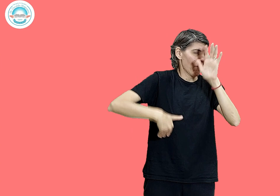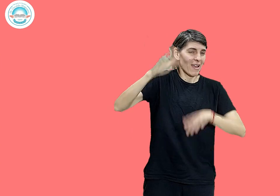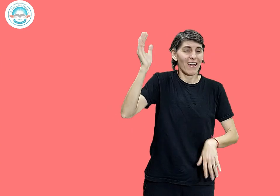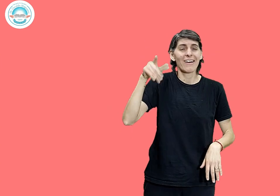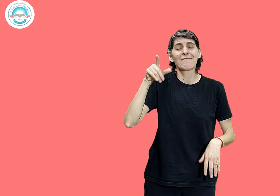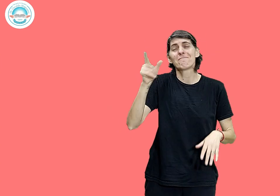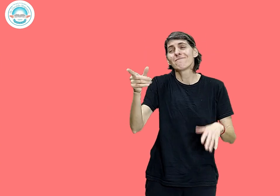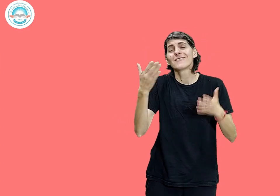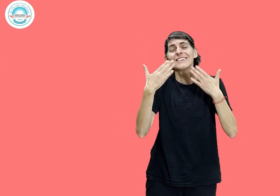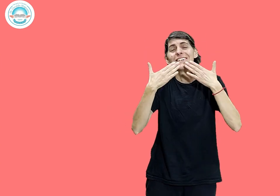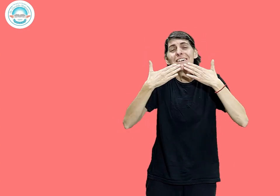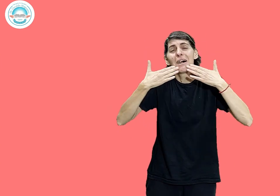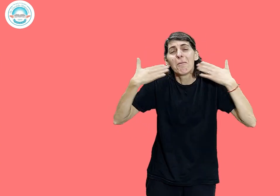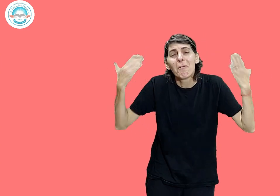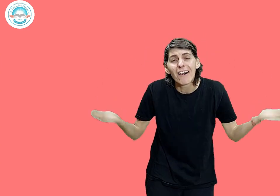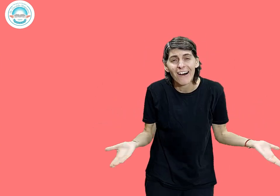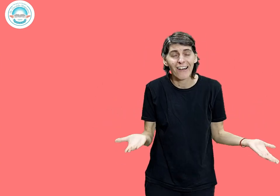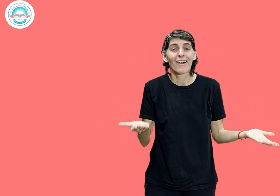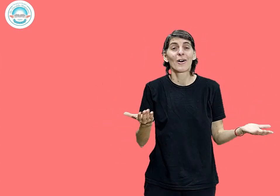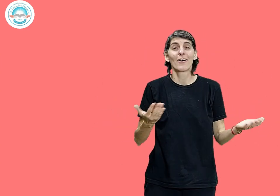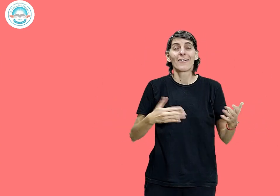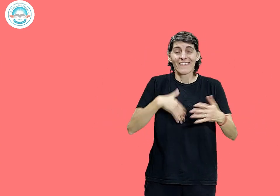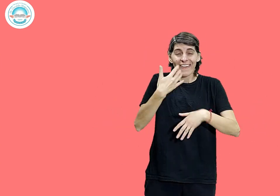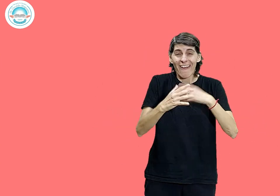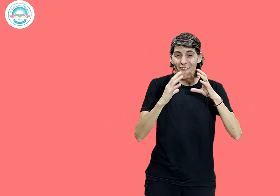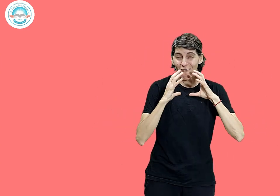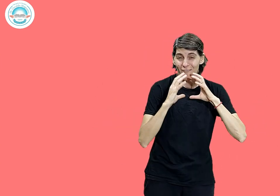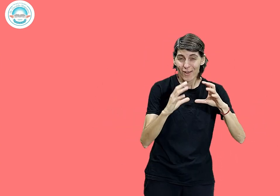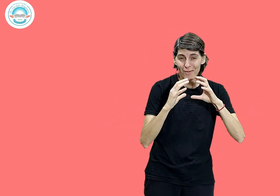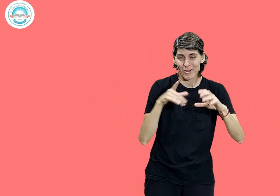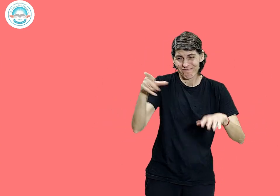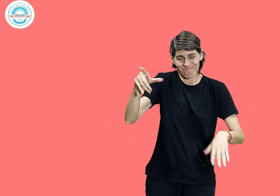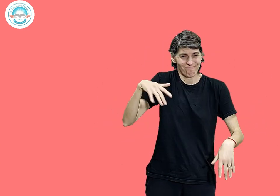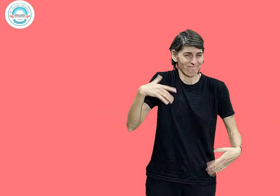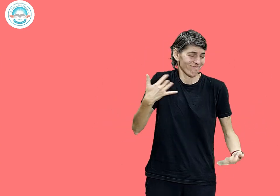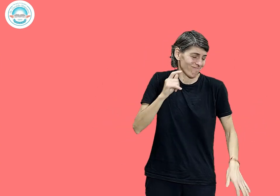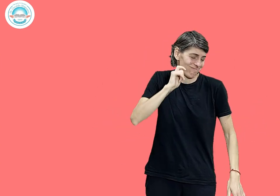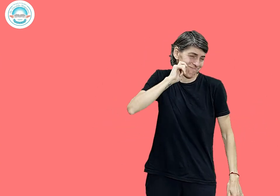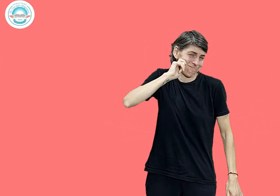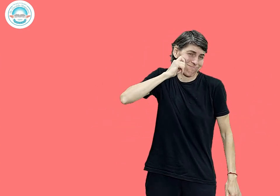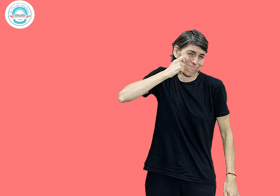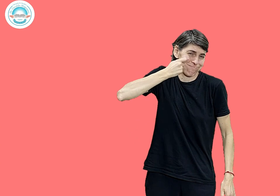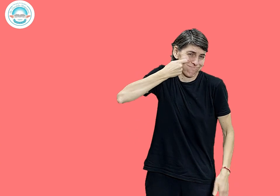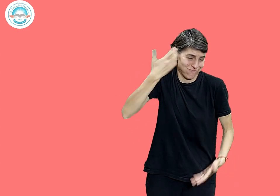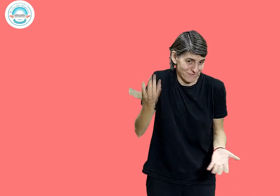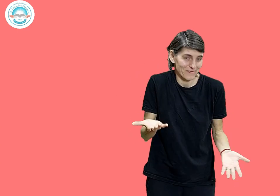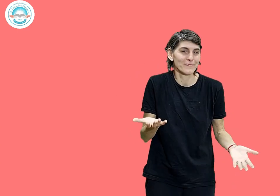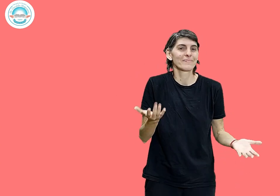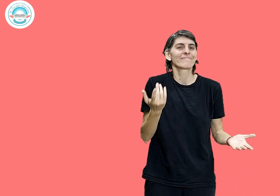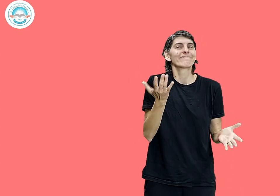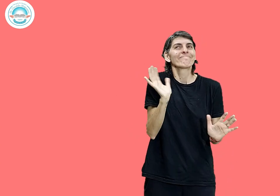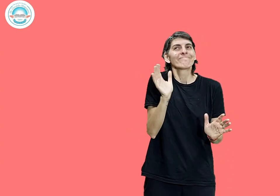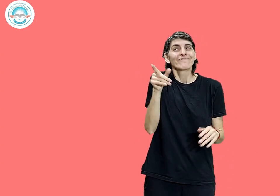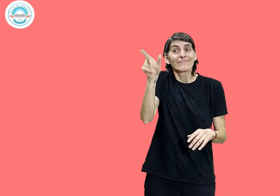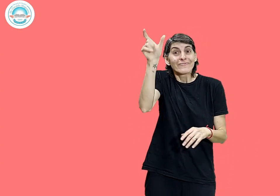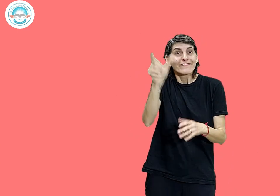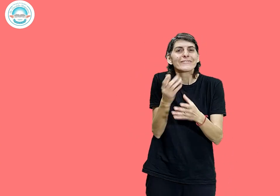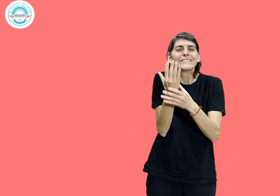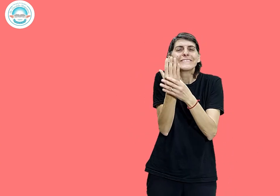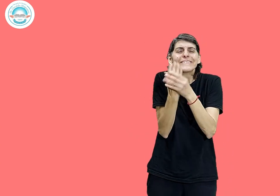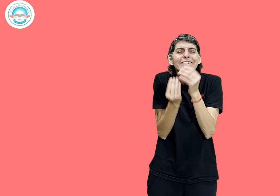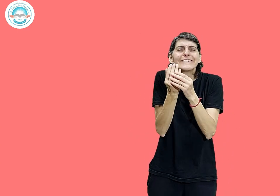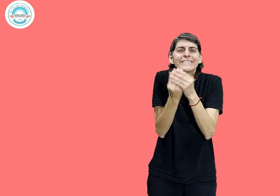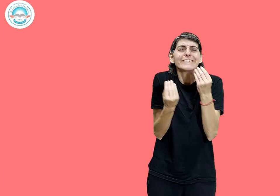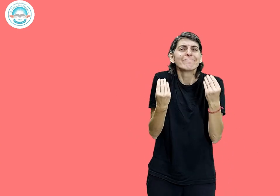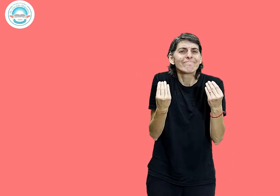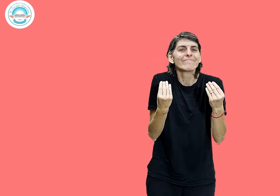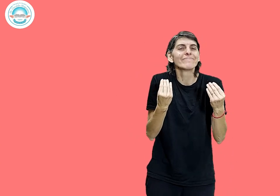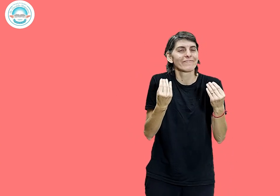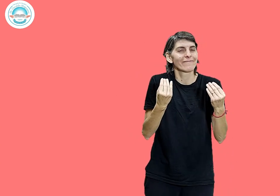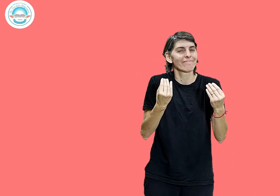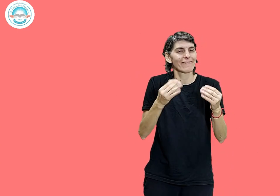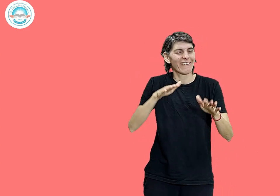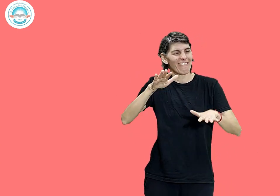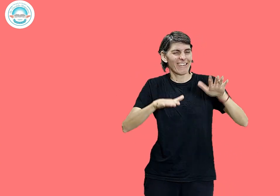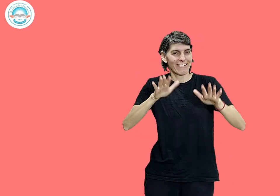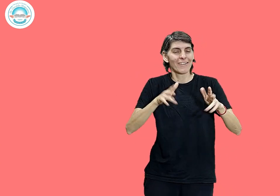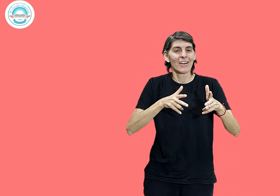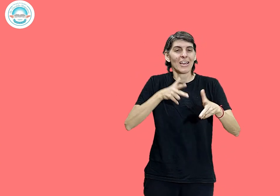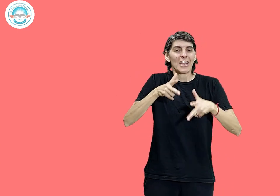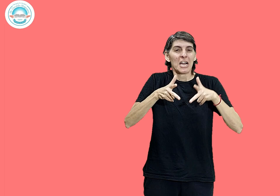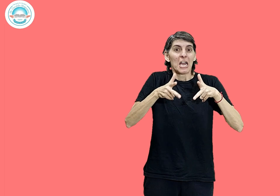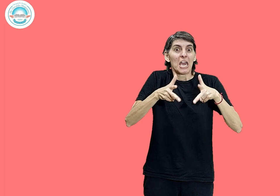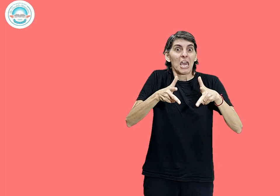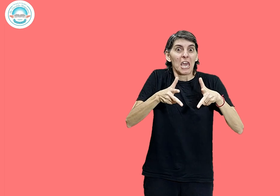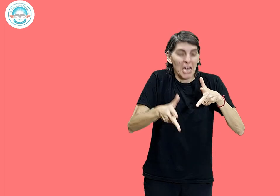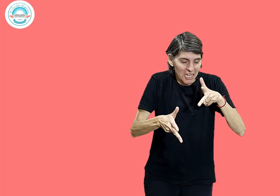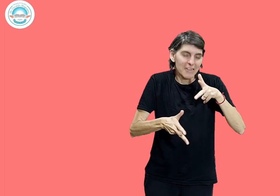es un buen compañero, simpático y buen jugador de fútbol. Su único defecto son las eses,